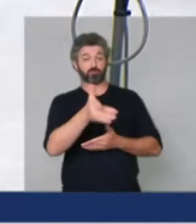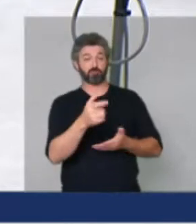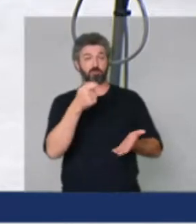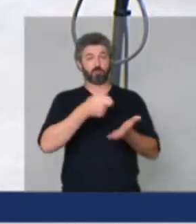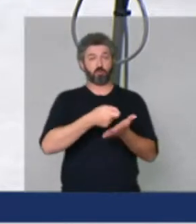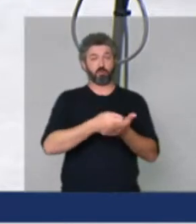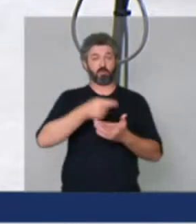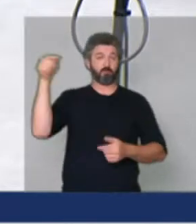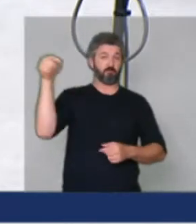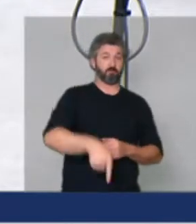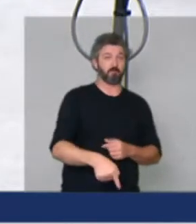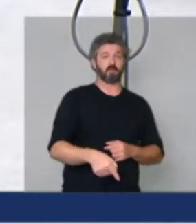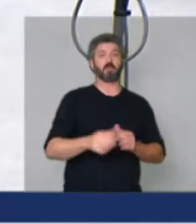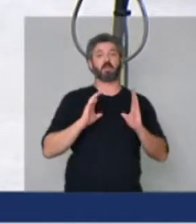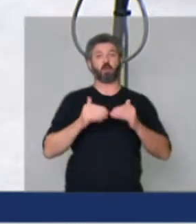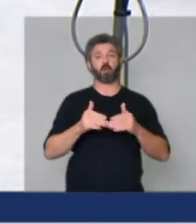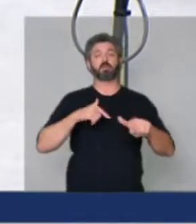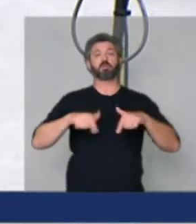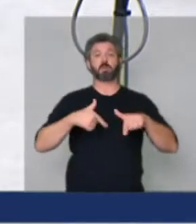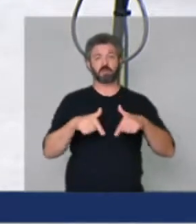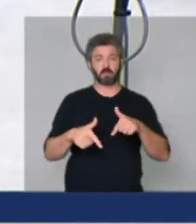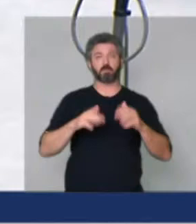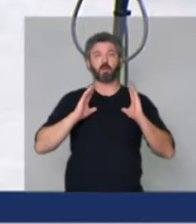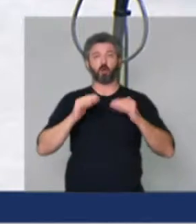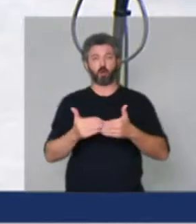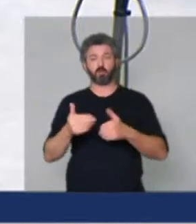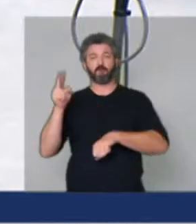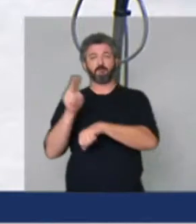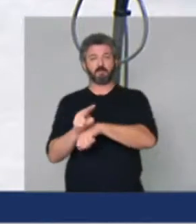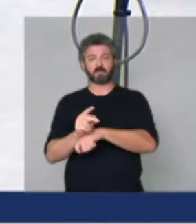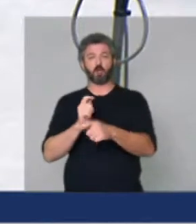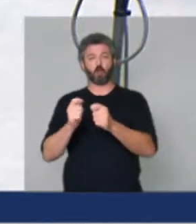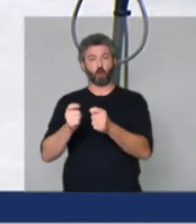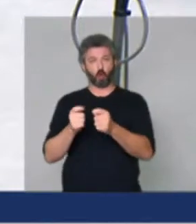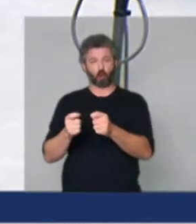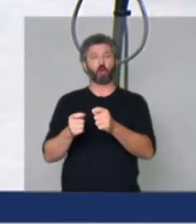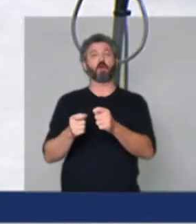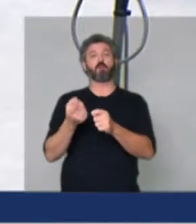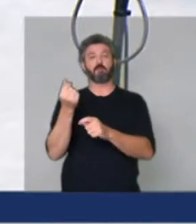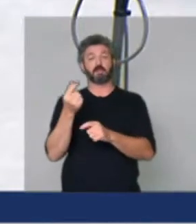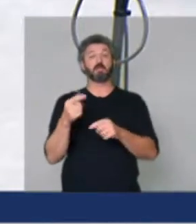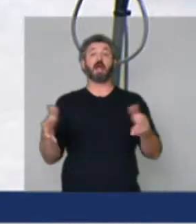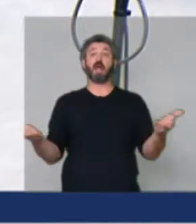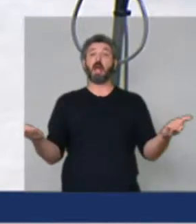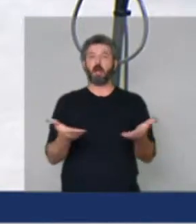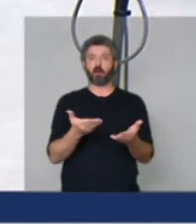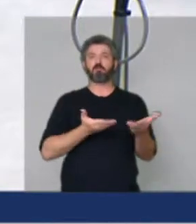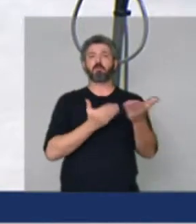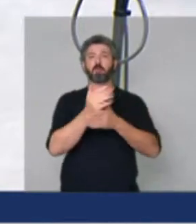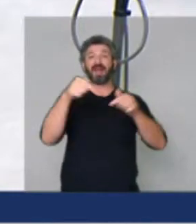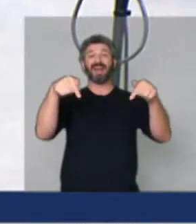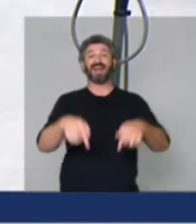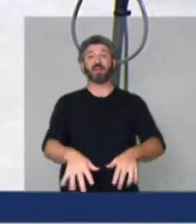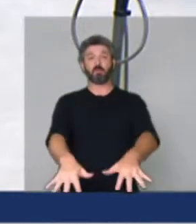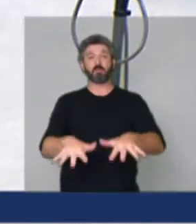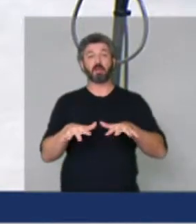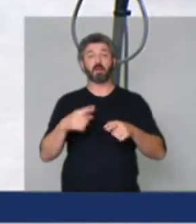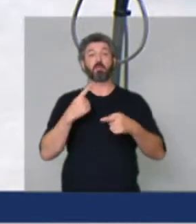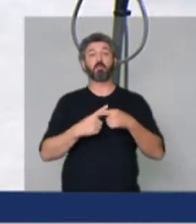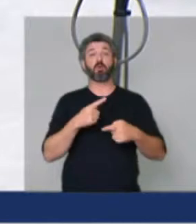DEMOCRATAS JÁ ... E AGORA... VAMOS APROVAR EM PLENÁRIO PORQUE O MINISTRO PRECISA SIM DAR EXPLICAÇÕES... DO PORQUÊ ELE FERIU O CÓDIGO DE